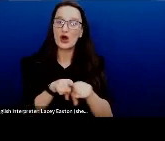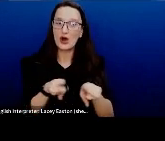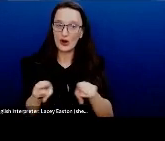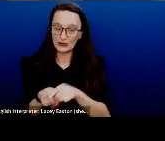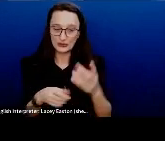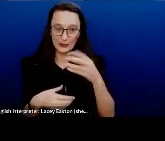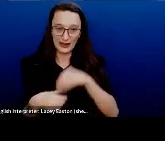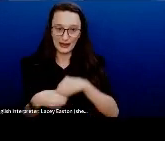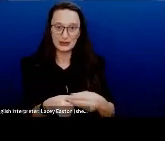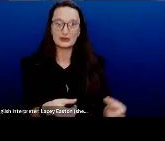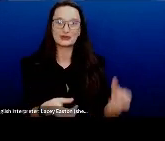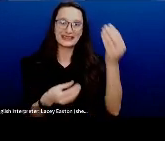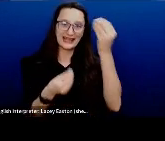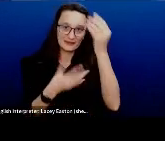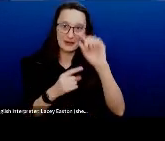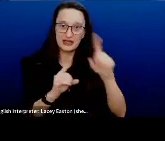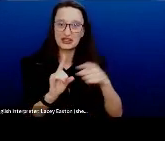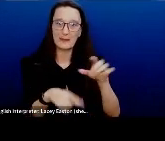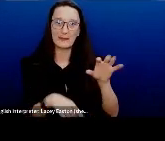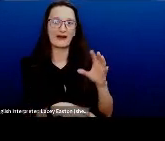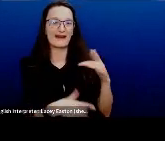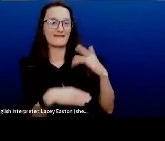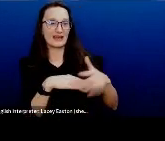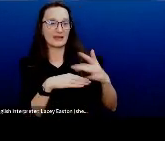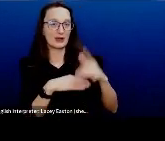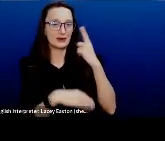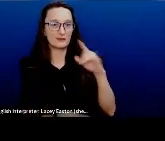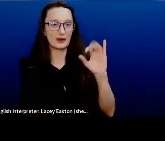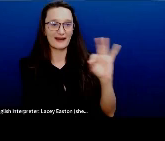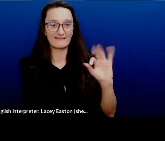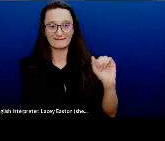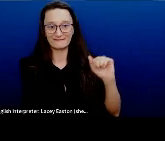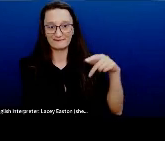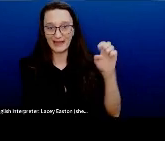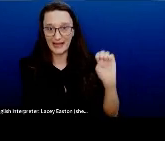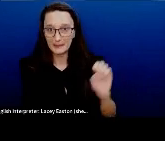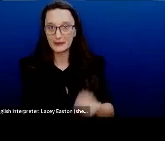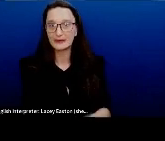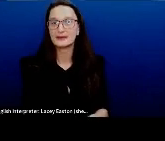las opciones de programas y, por lo general, durante la reunión de IEP lo que sucederá es que verá una serie